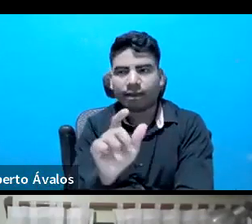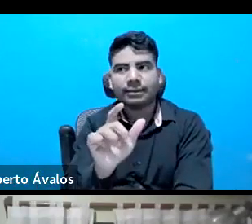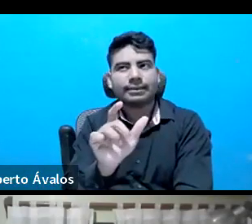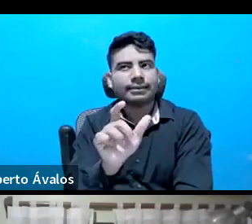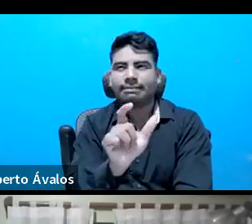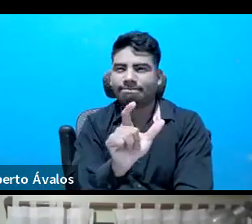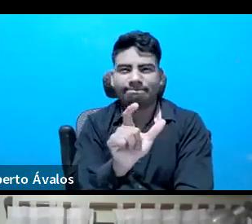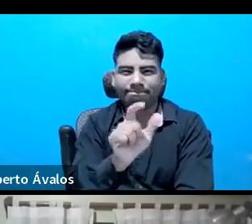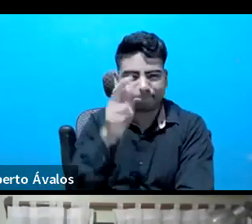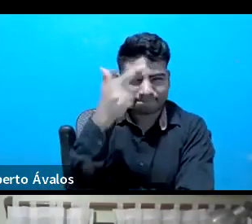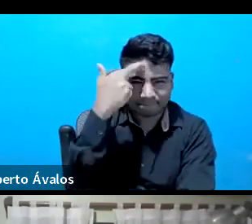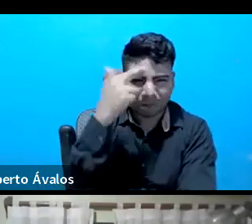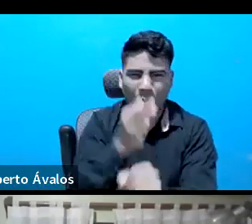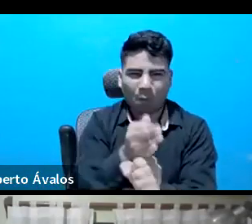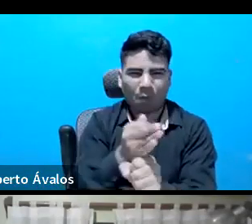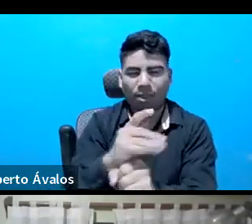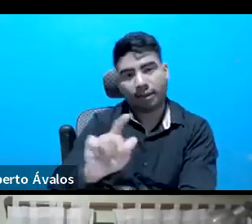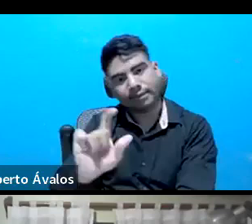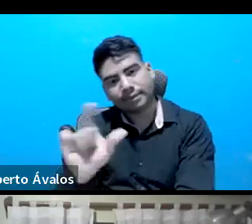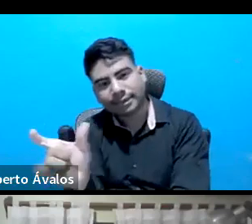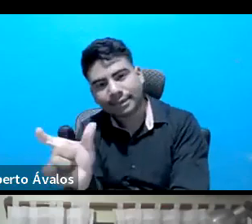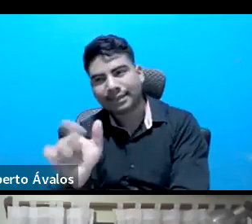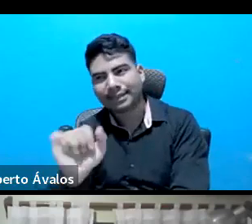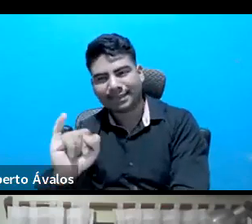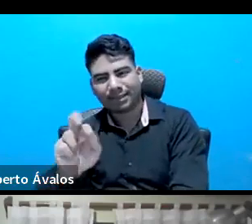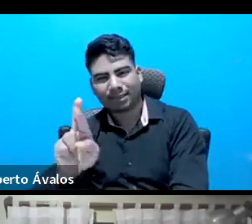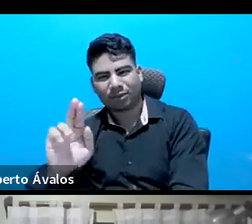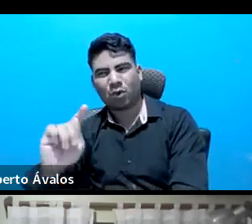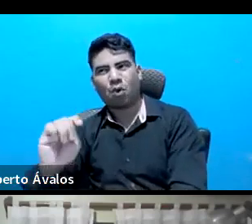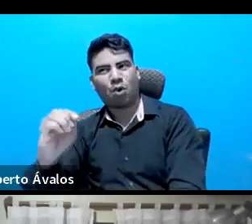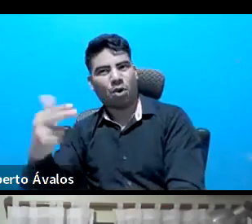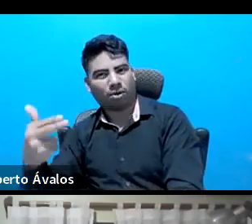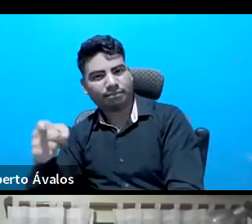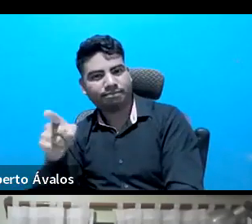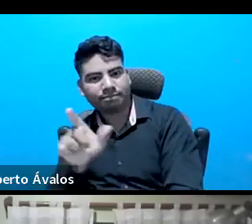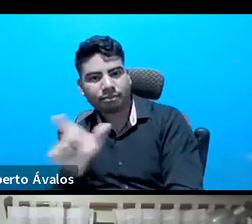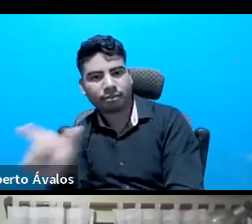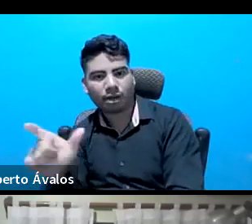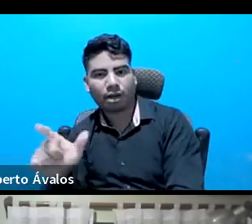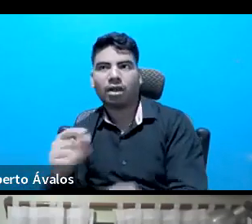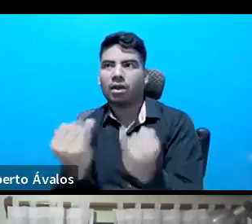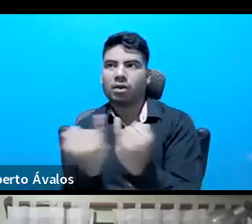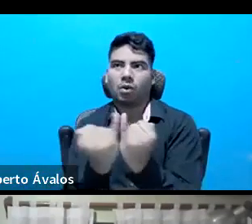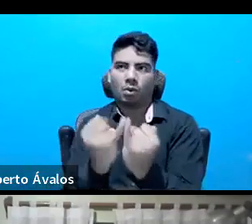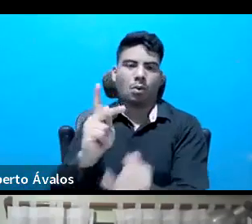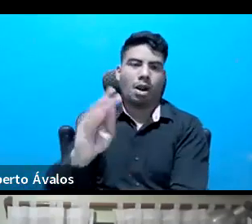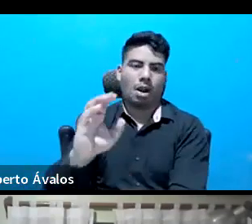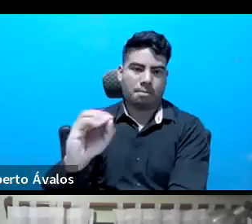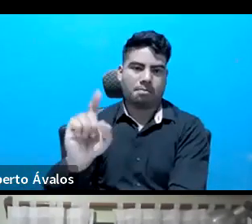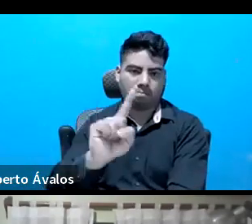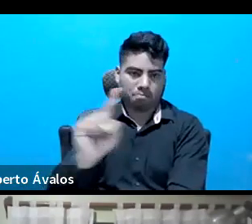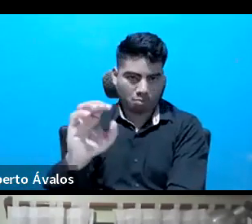No me lo sé, pero Roth y me lo sé, pero Roth y Hemingway oth y más, pues y más, pues básicamente él tiene todo todo. Y también es taposo. Este